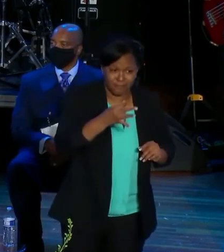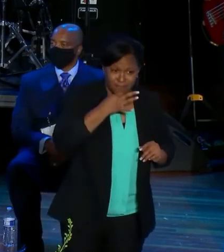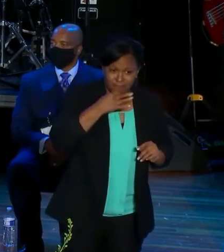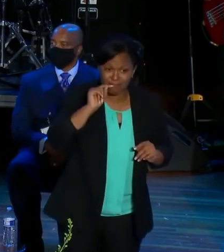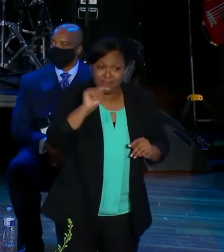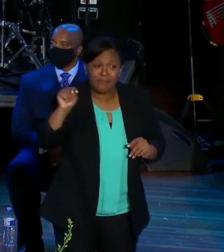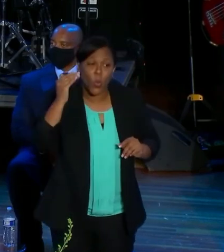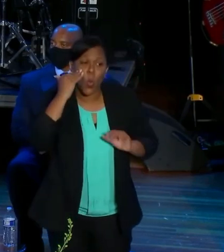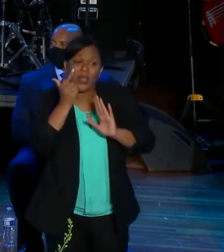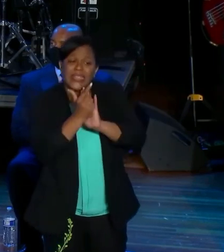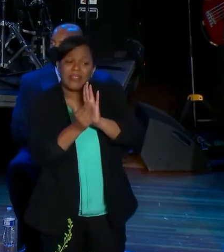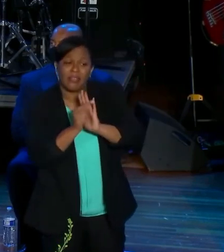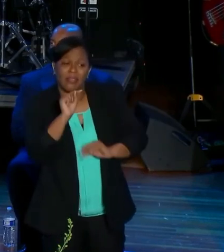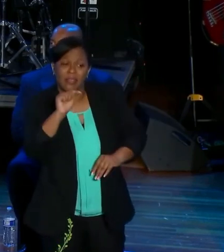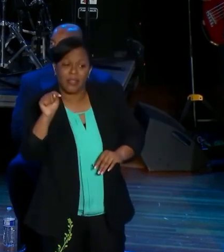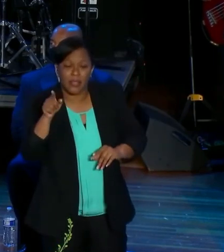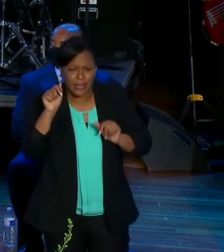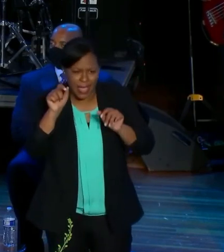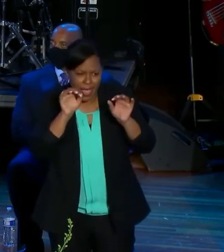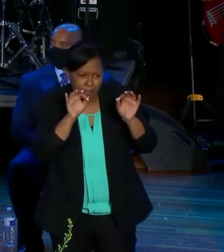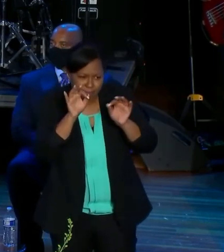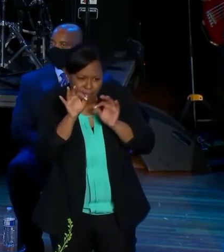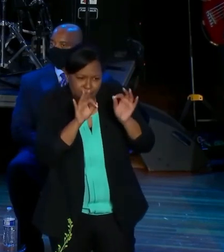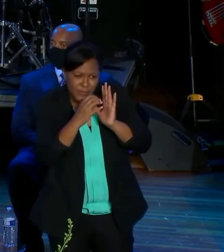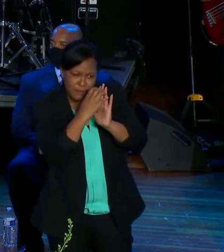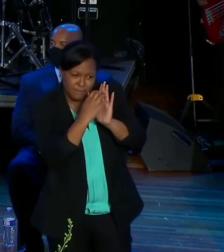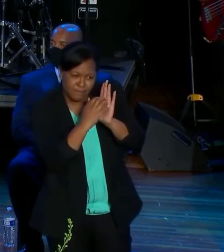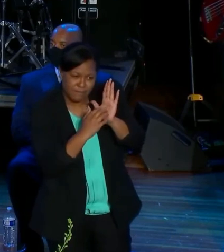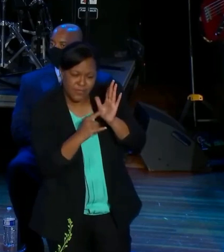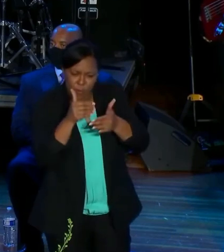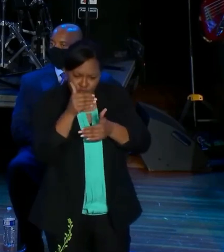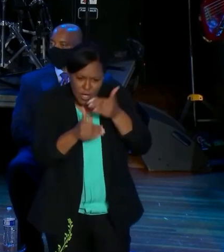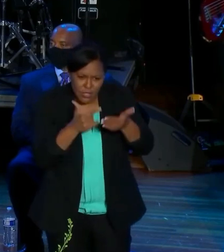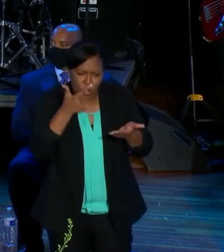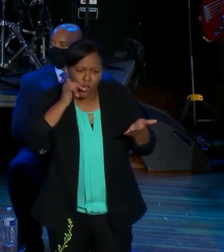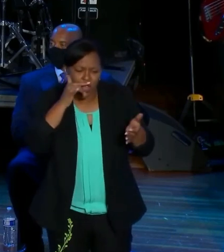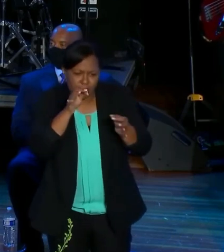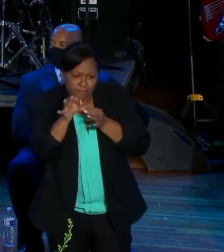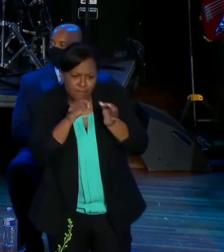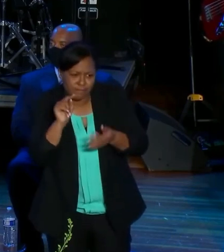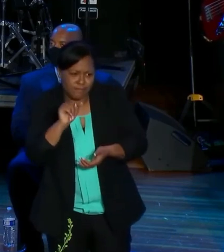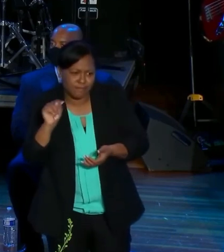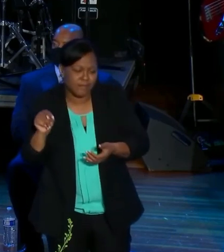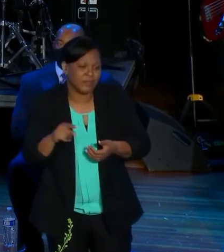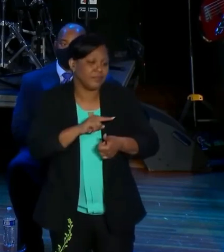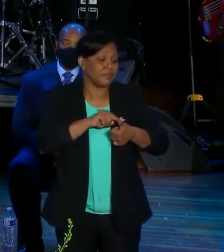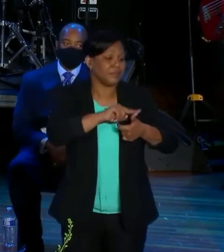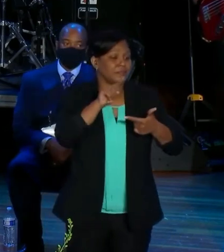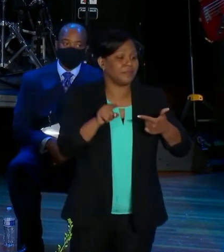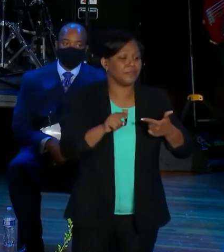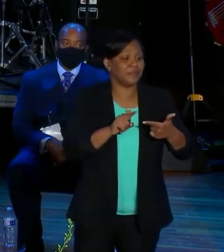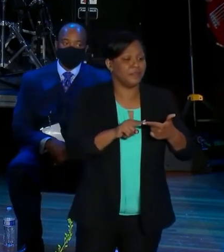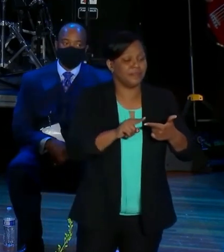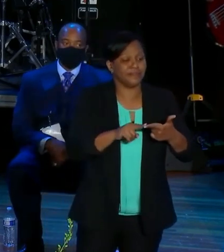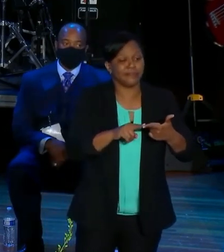en rättegång där vi måste ta upp allt från att bara bo någonstans, till erfarenheter av polis,